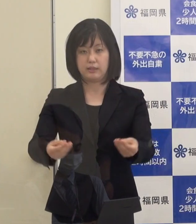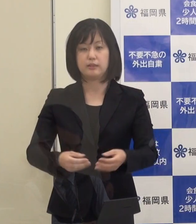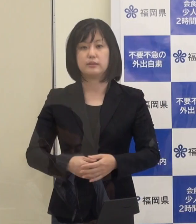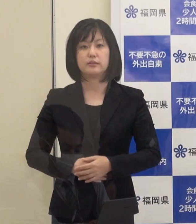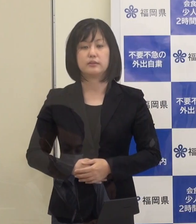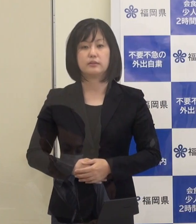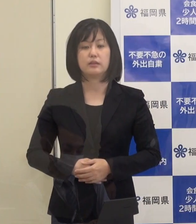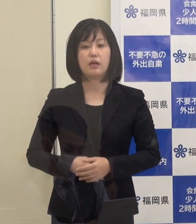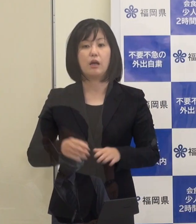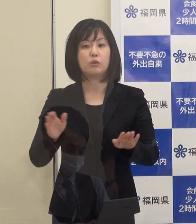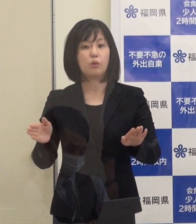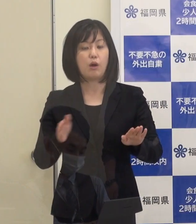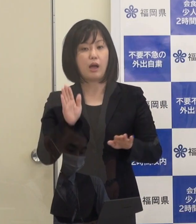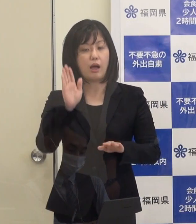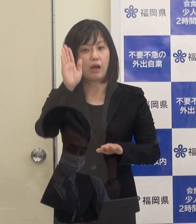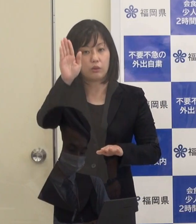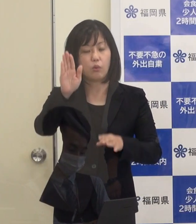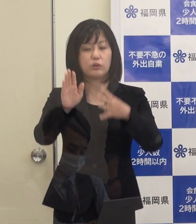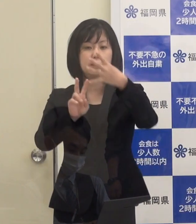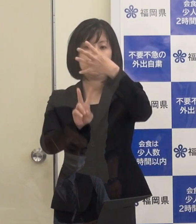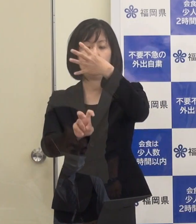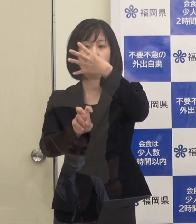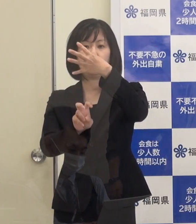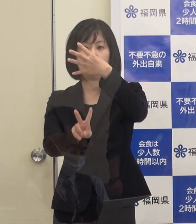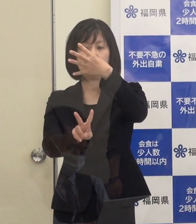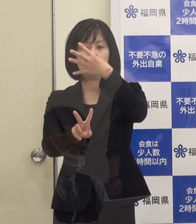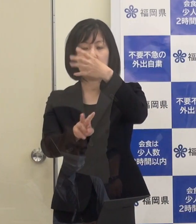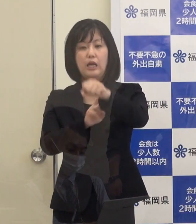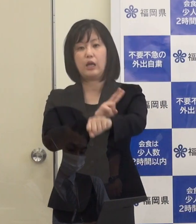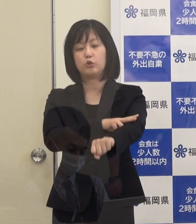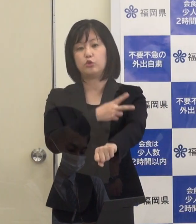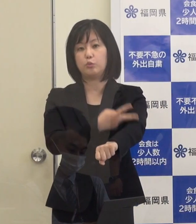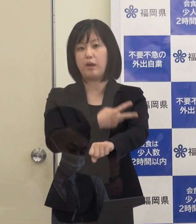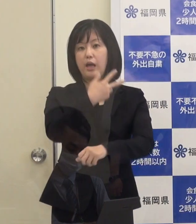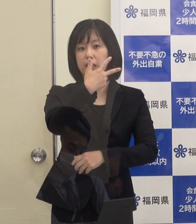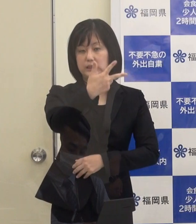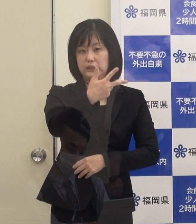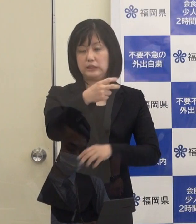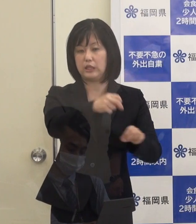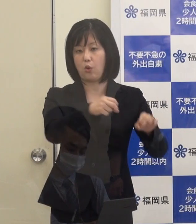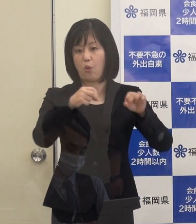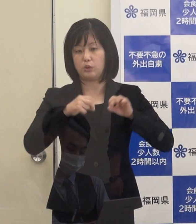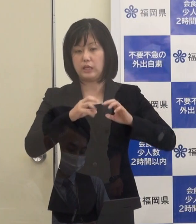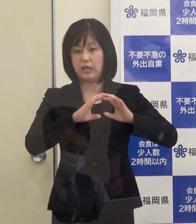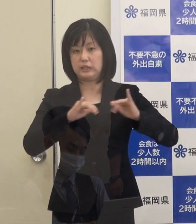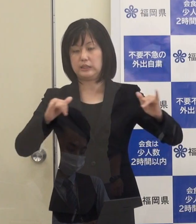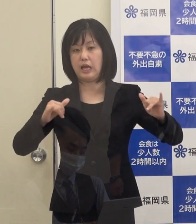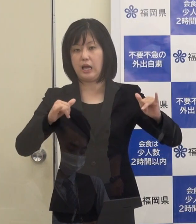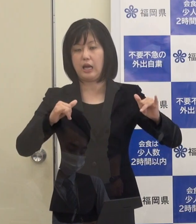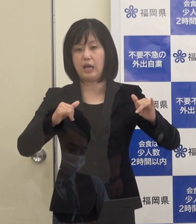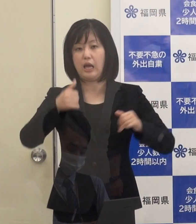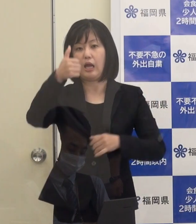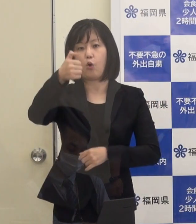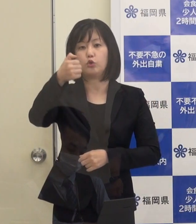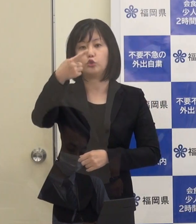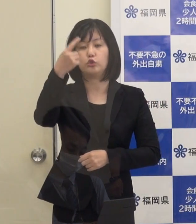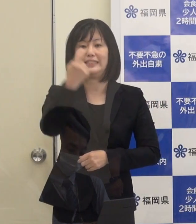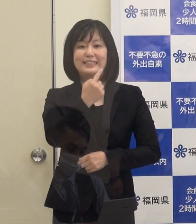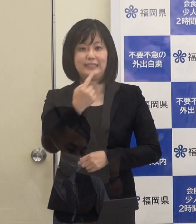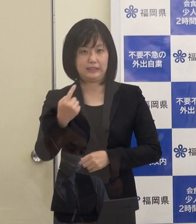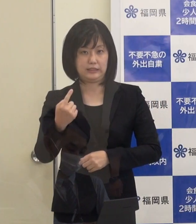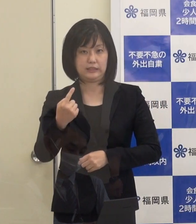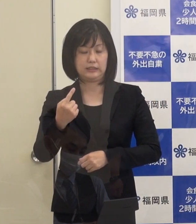その後 ２２日には久留米市における陽性者数が５１名となりました